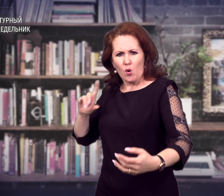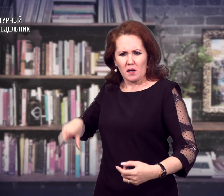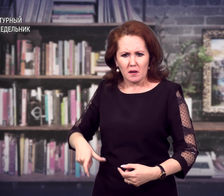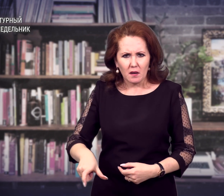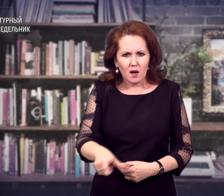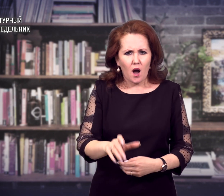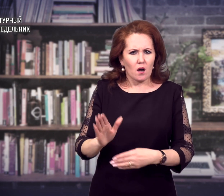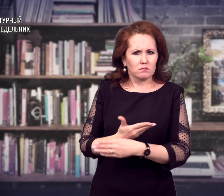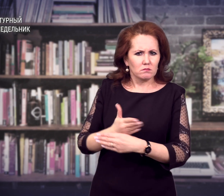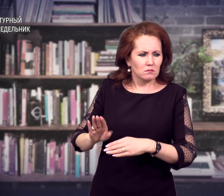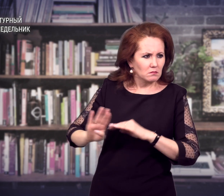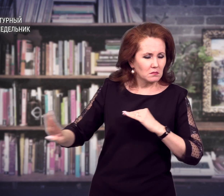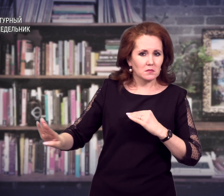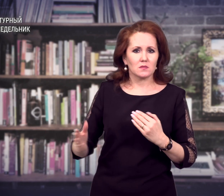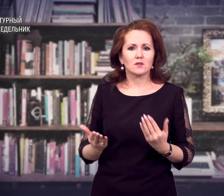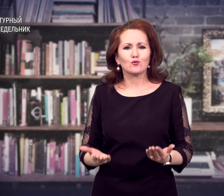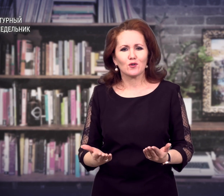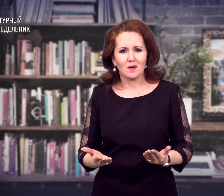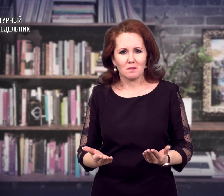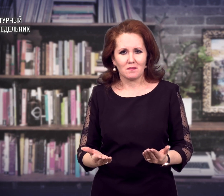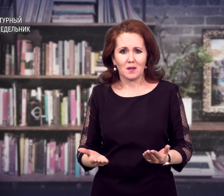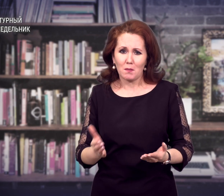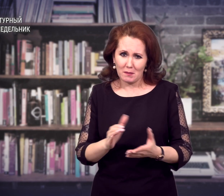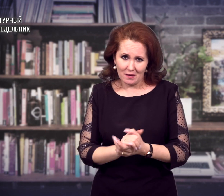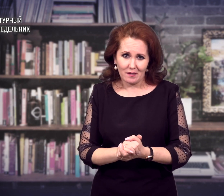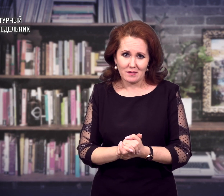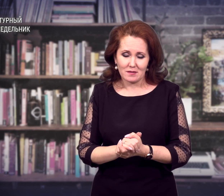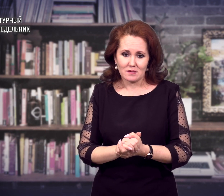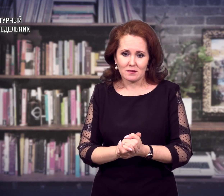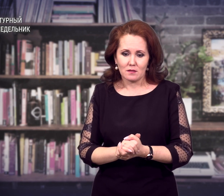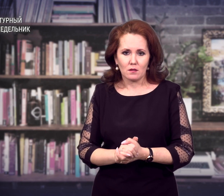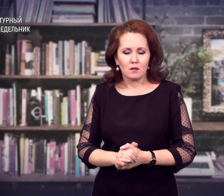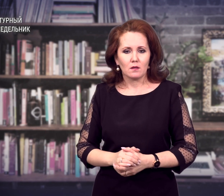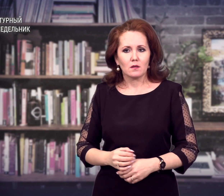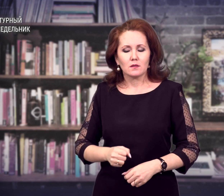чтобы строить забор, реку? Зачем? Помиритесь!